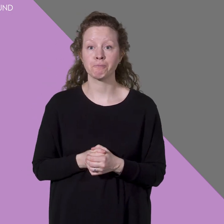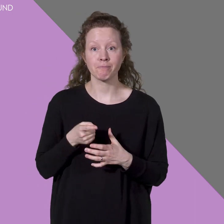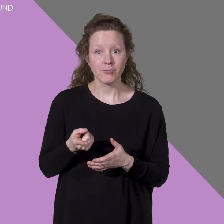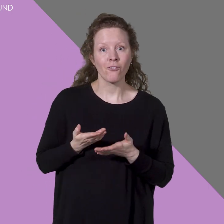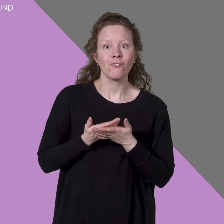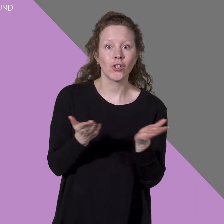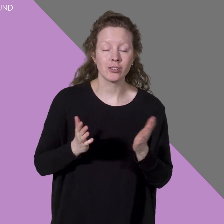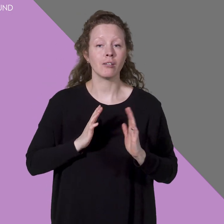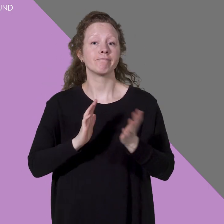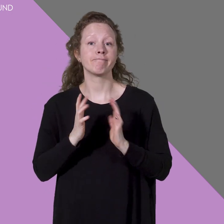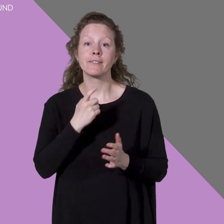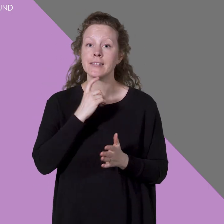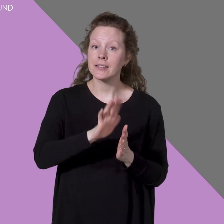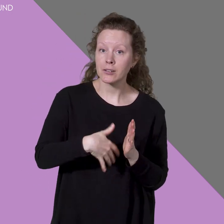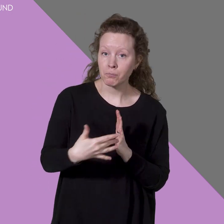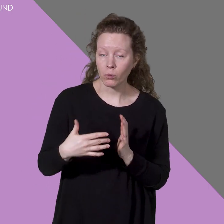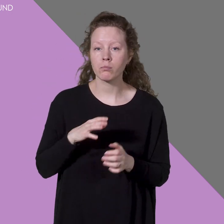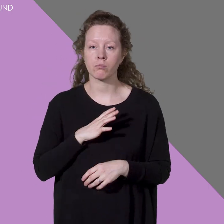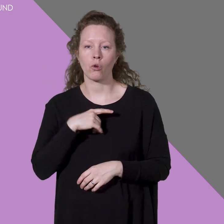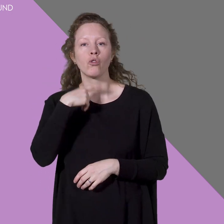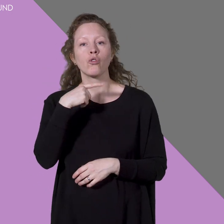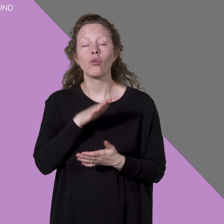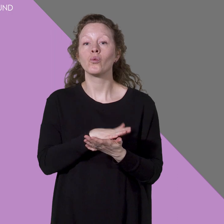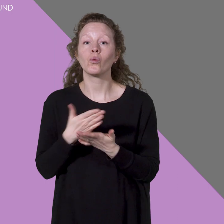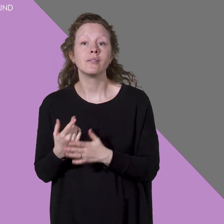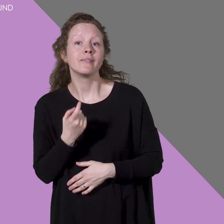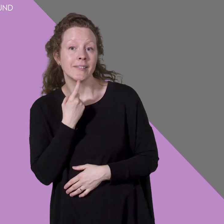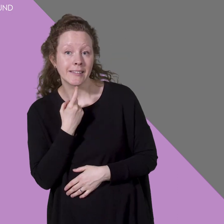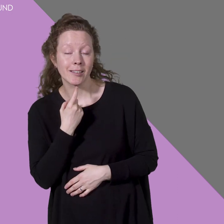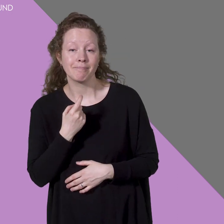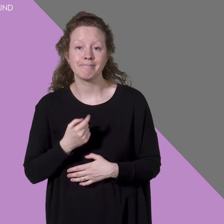Pjäsen spelas på finskt teckenspråk och taltolkas på finska.